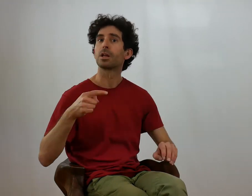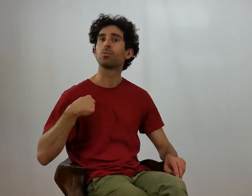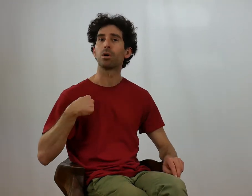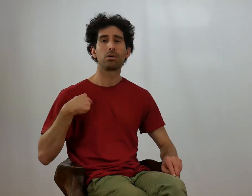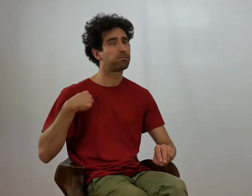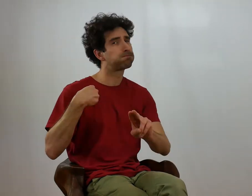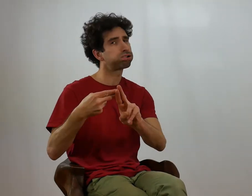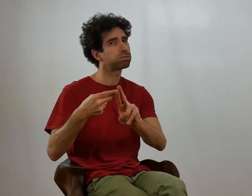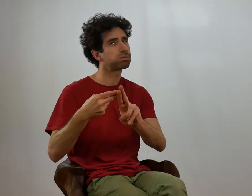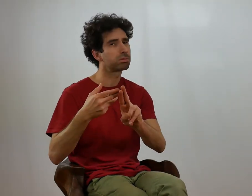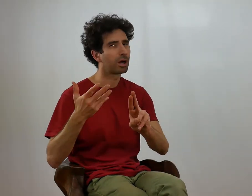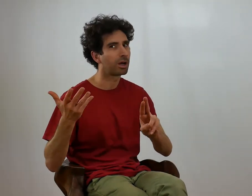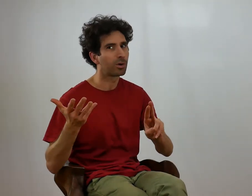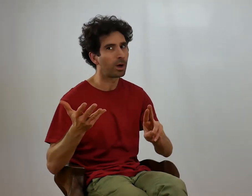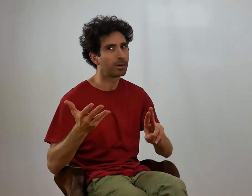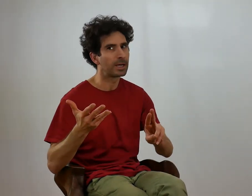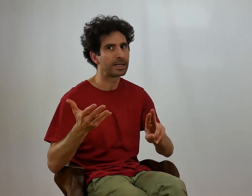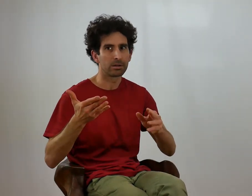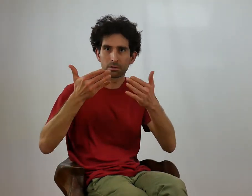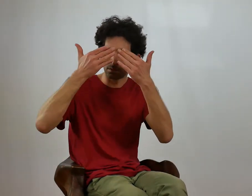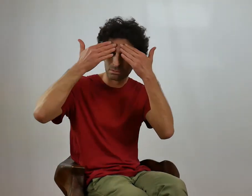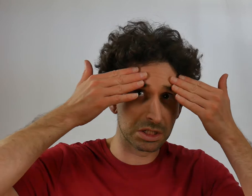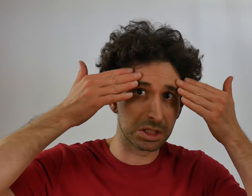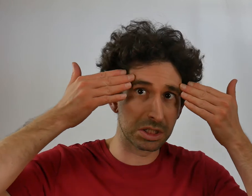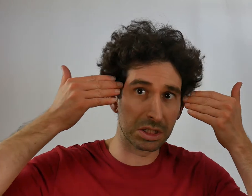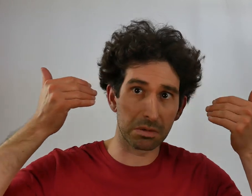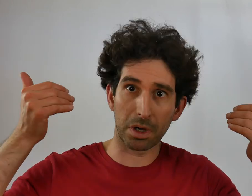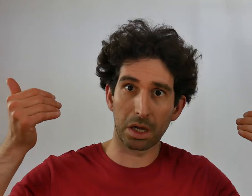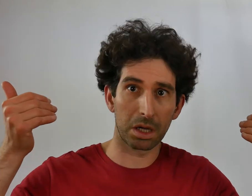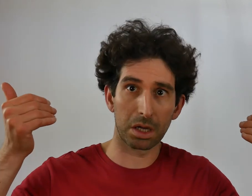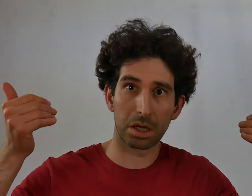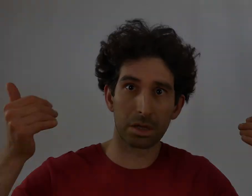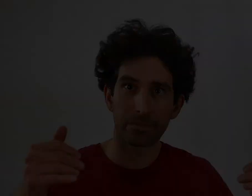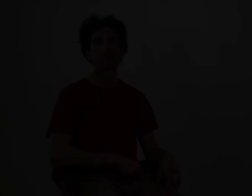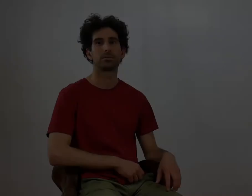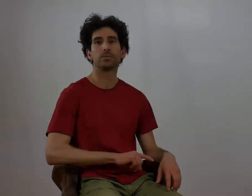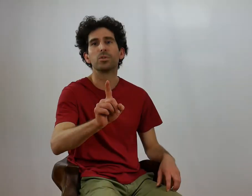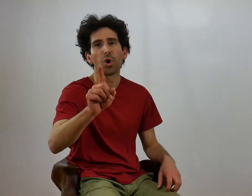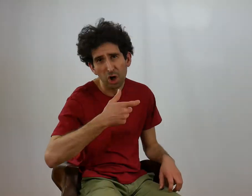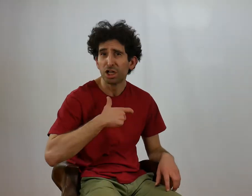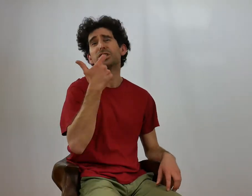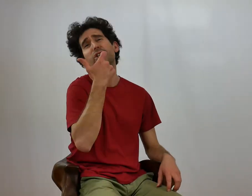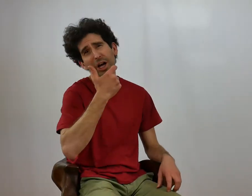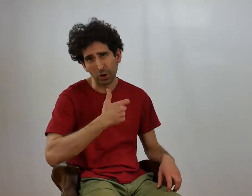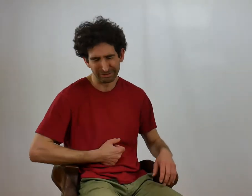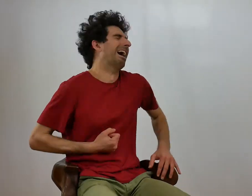Ma réponse est... je ne sais pas. Non, je rigole !